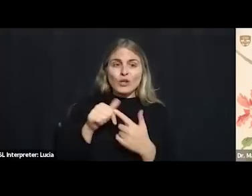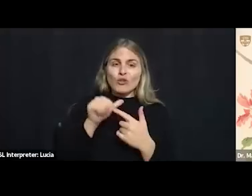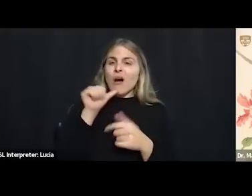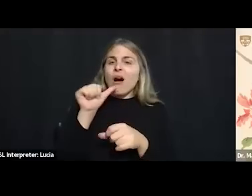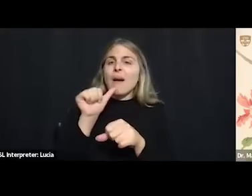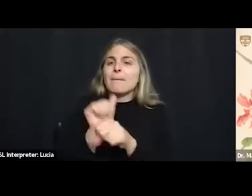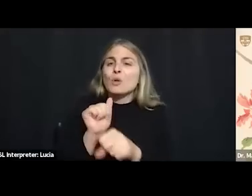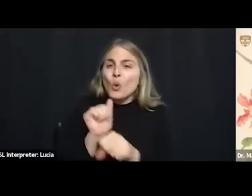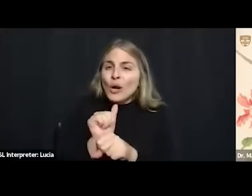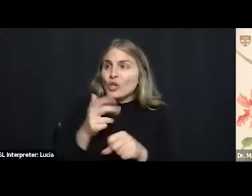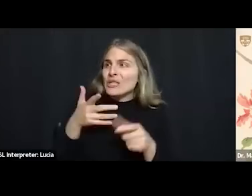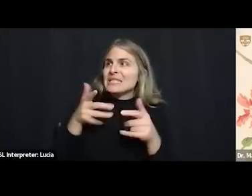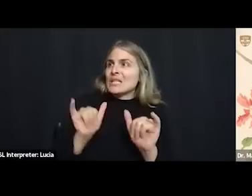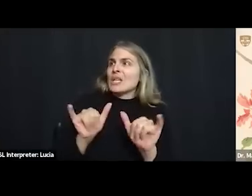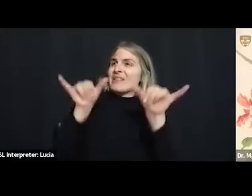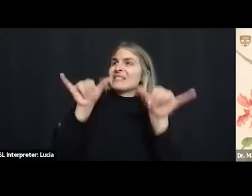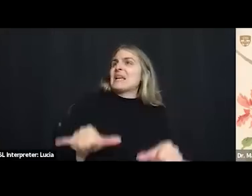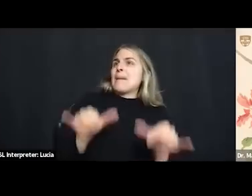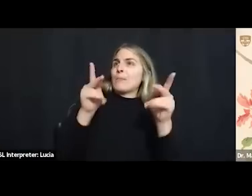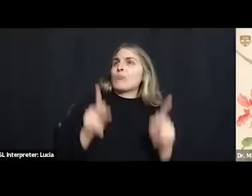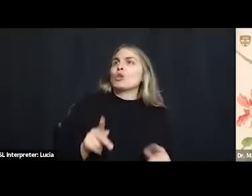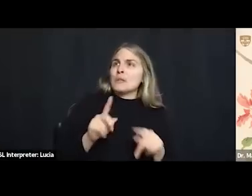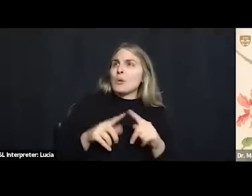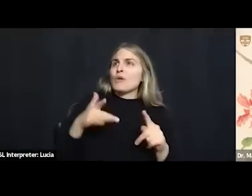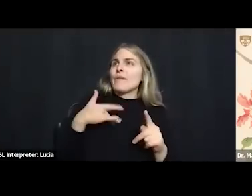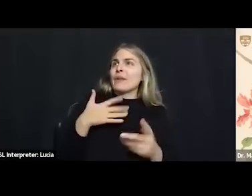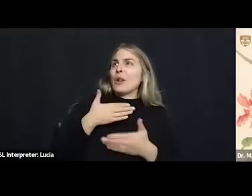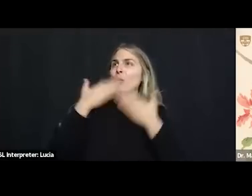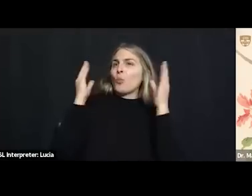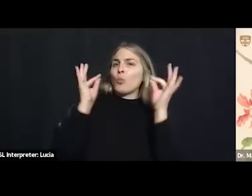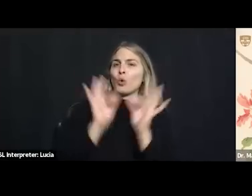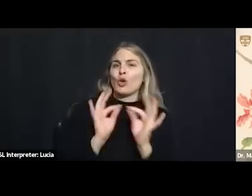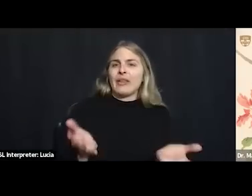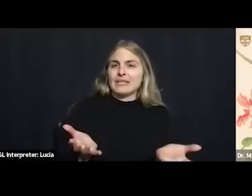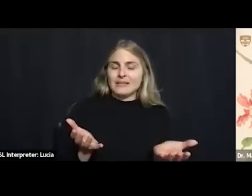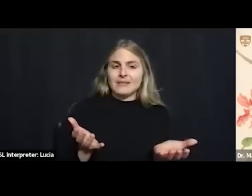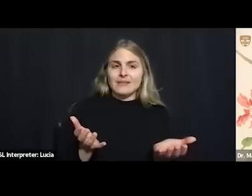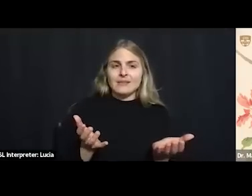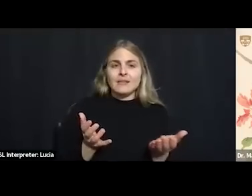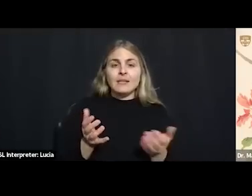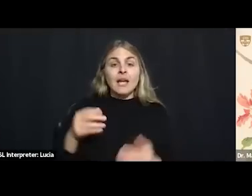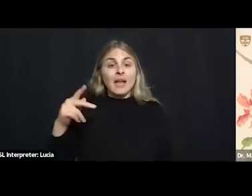pero has perdido esa sensación de que vales algo". El relato de Peter también internalizó el estigma